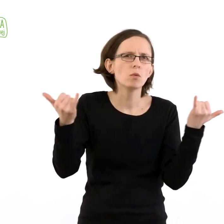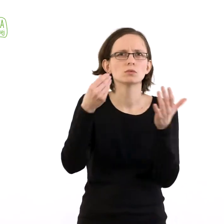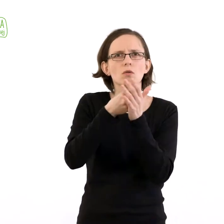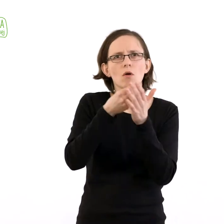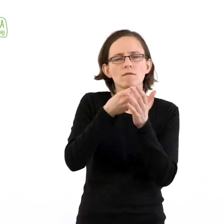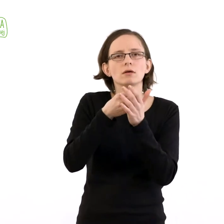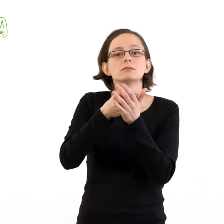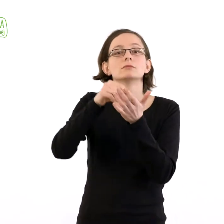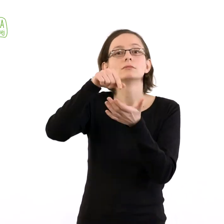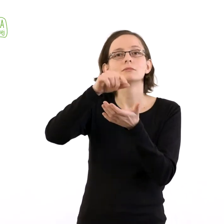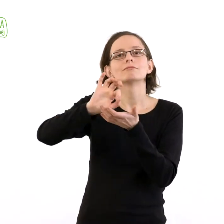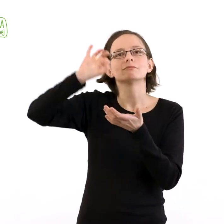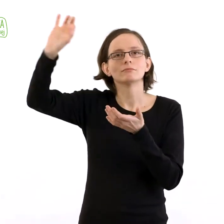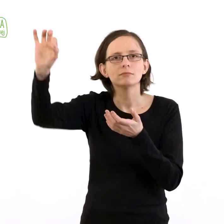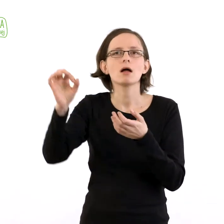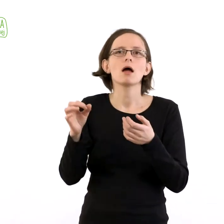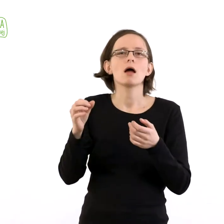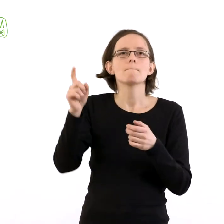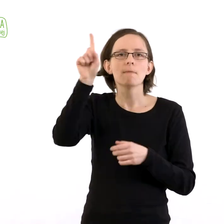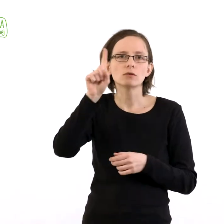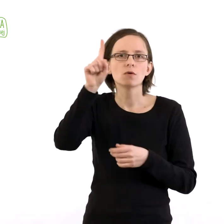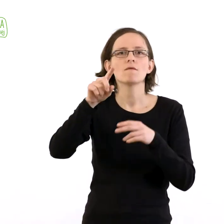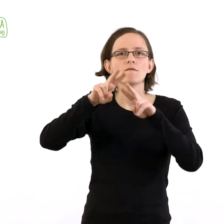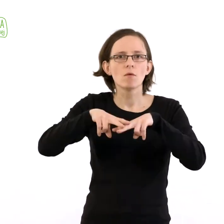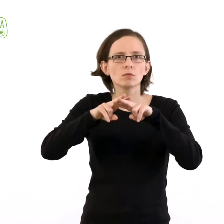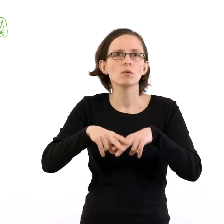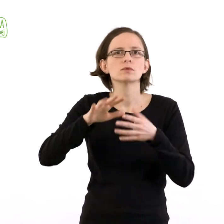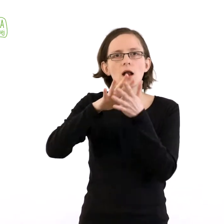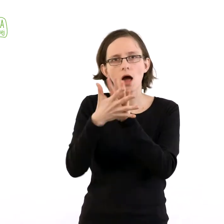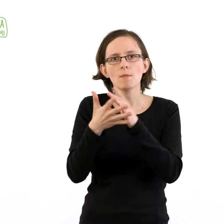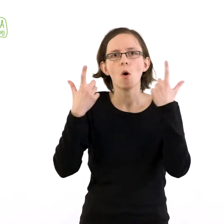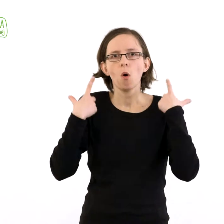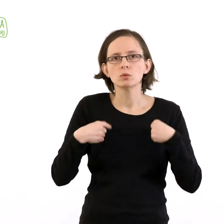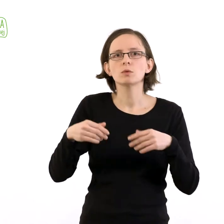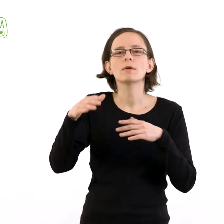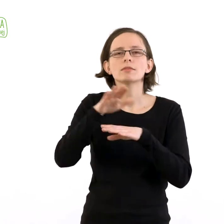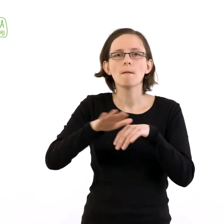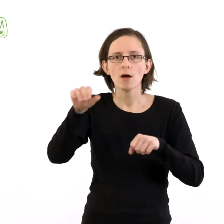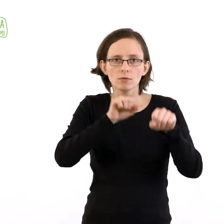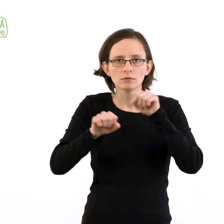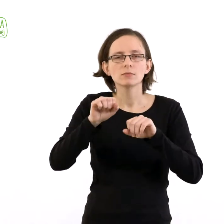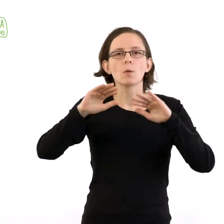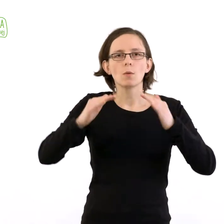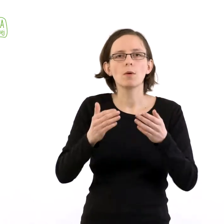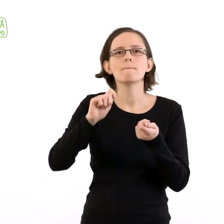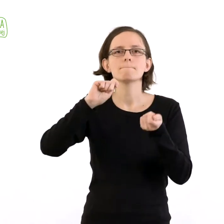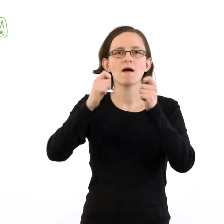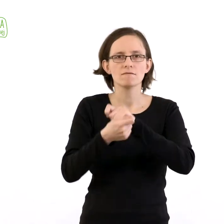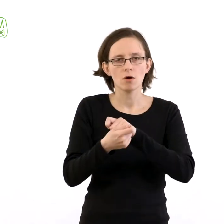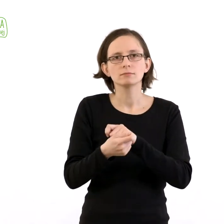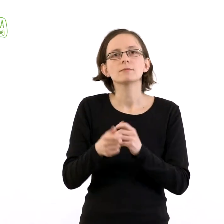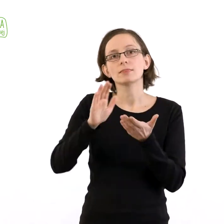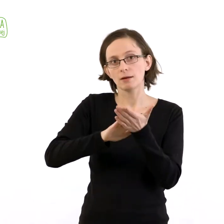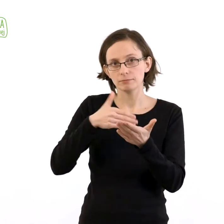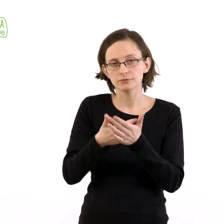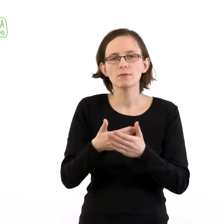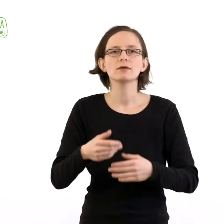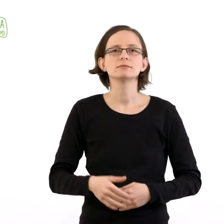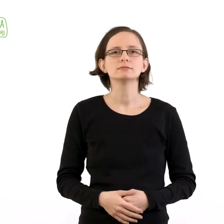o różne dofinansowania ze środków Państwowego Funduszu Rehabilitacji Osób Niepełnosprawnych, m.in.: